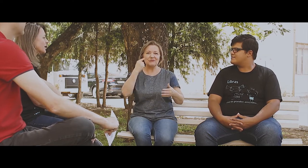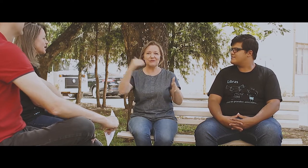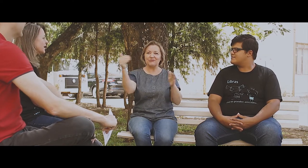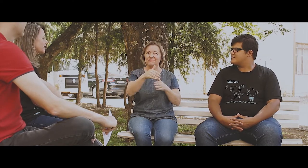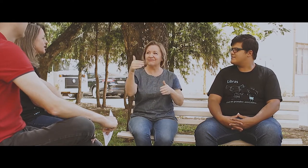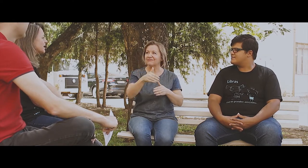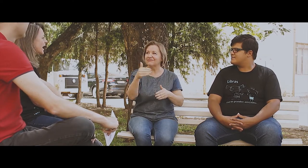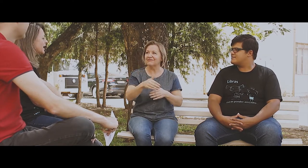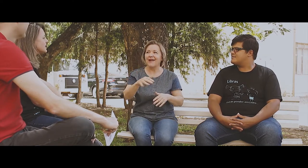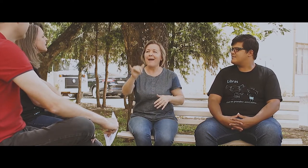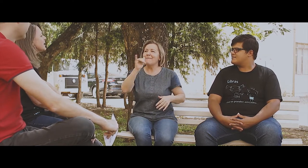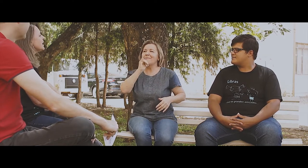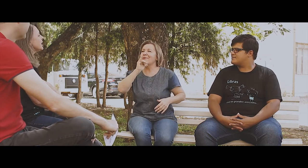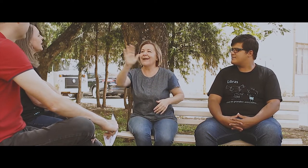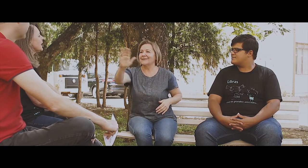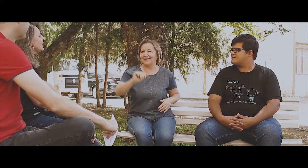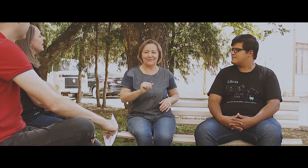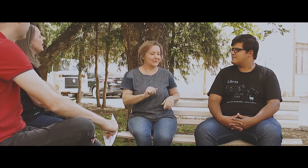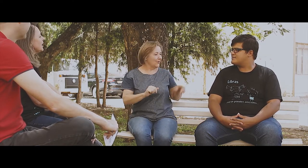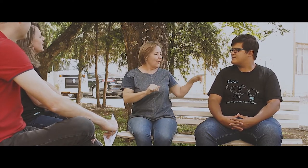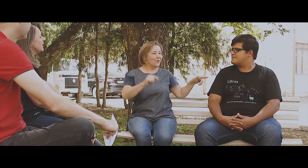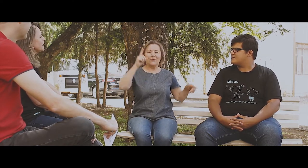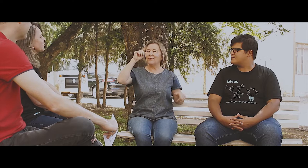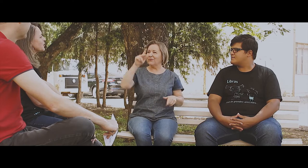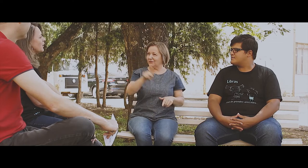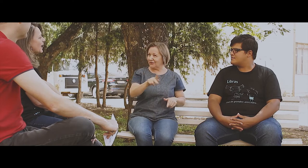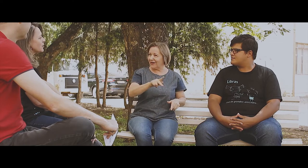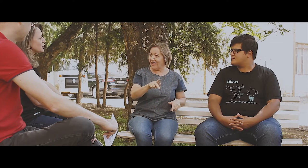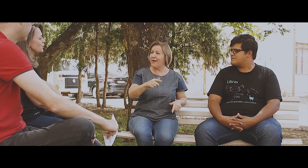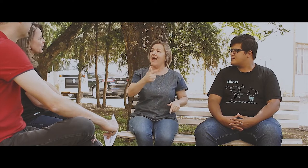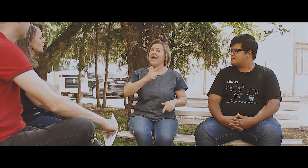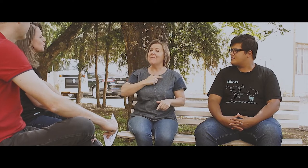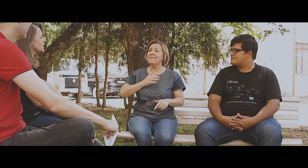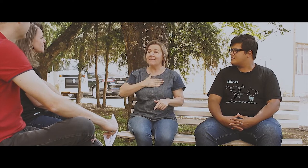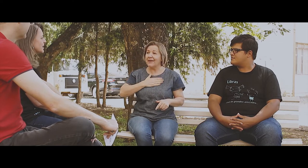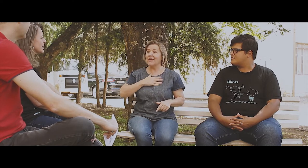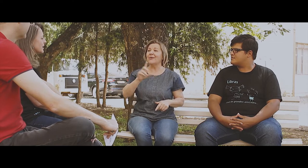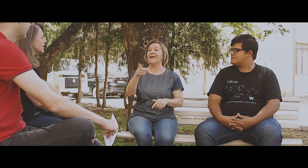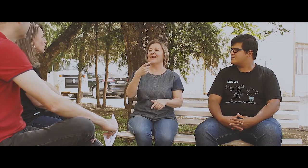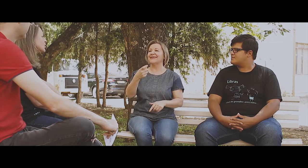de sinais) né, temos vários professores que hoje